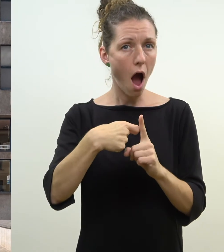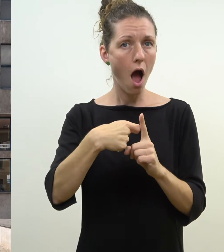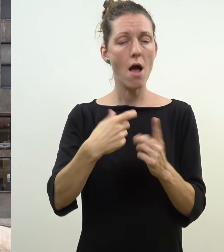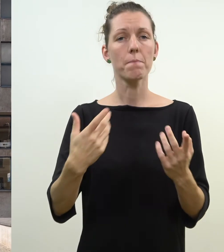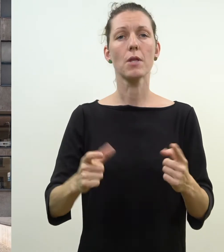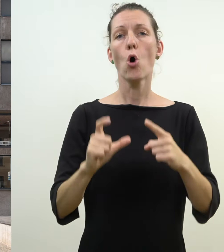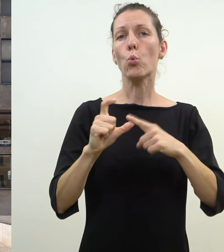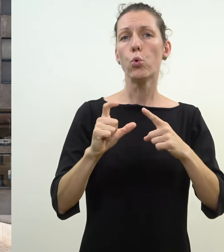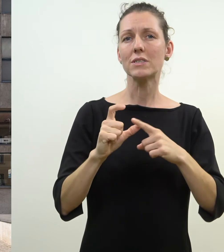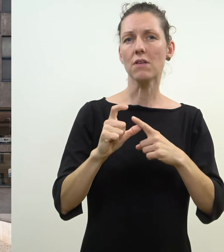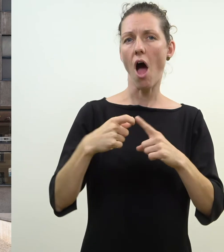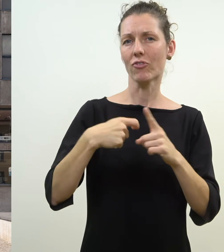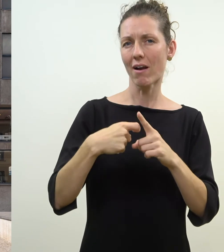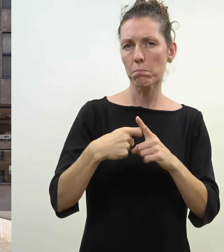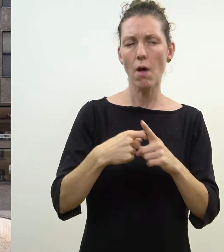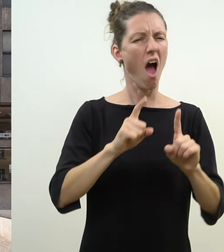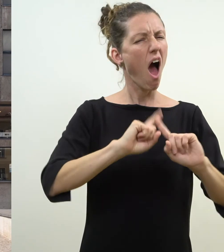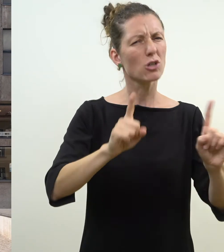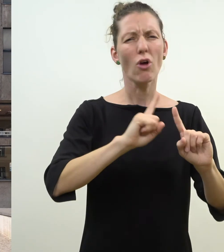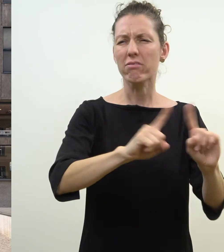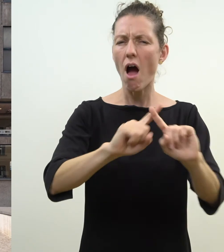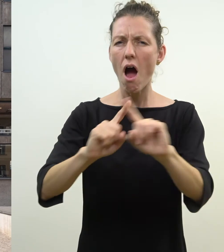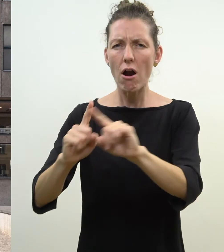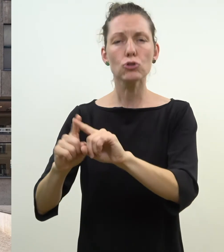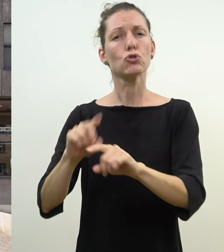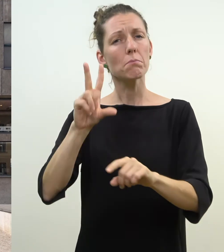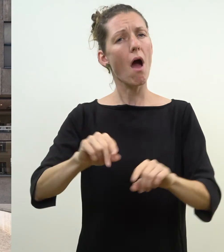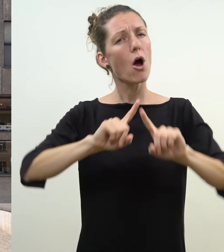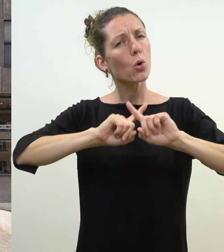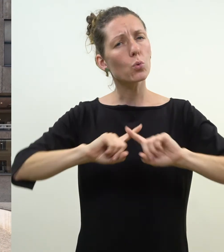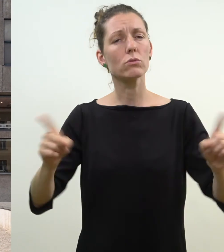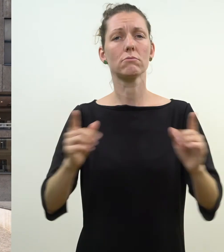Gustava Klimta a dalších.